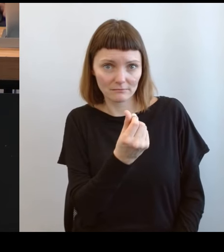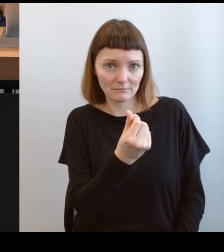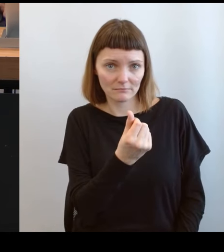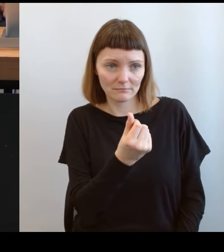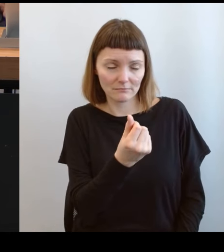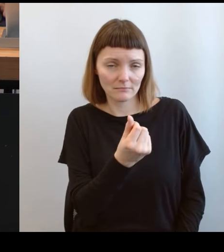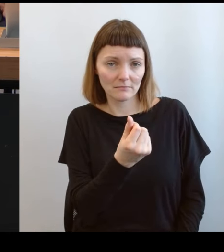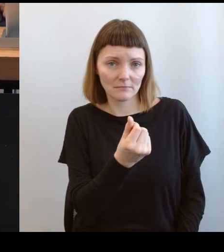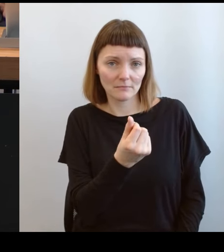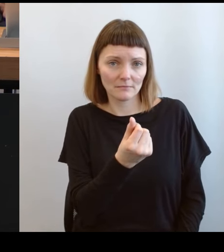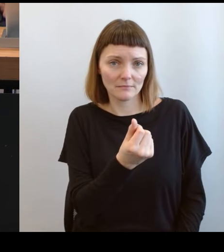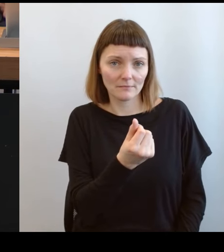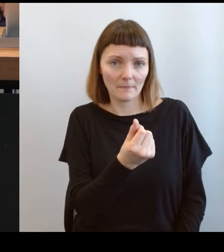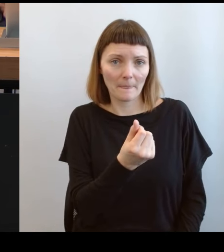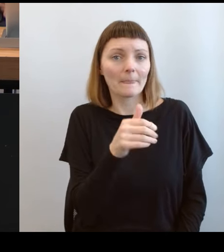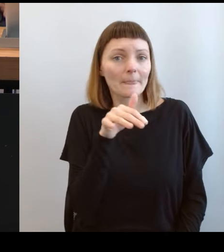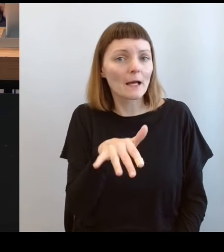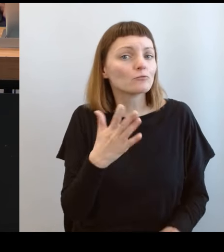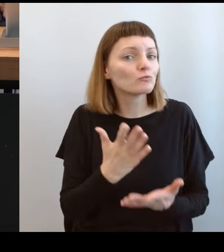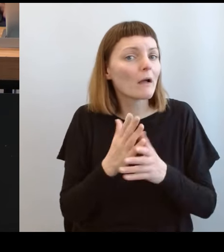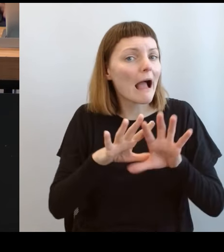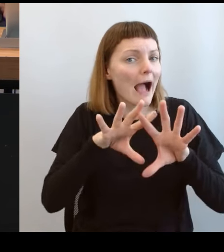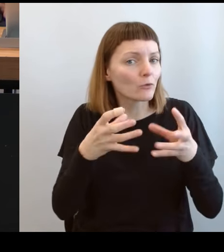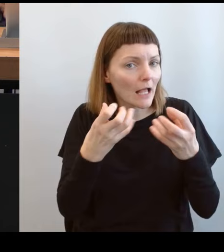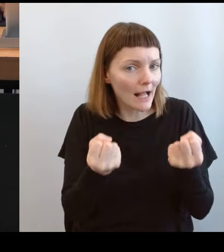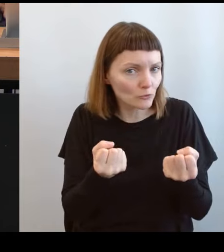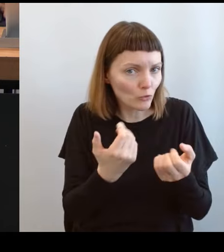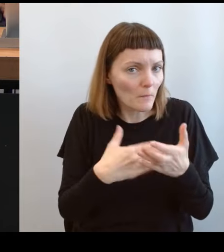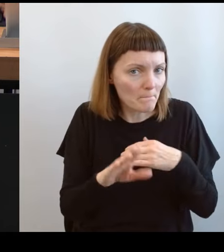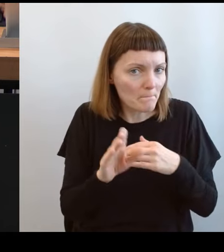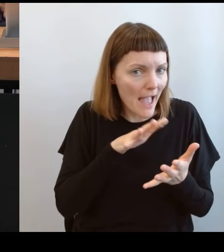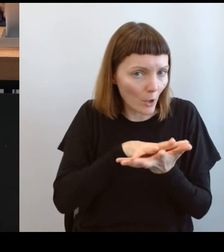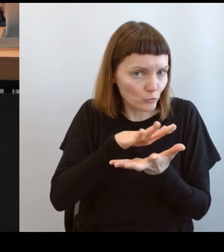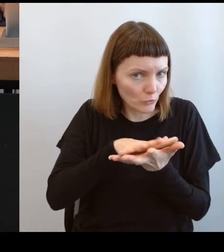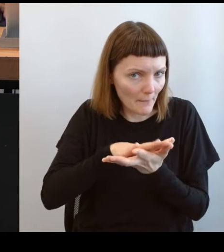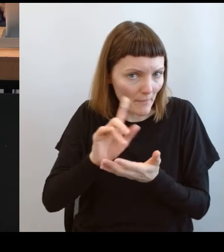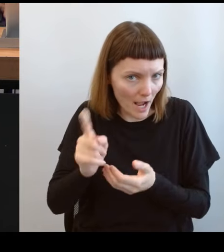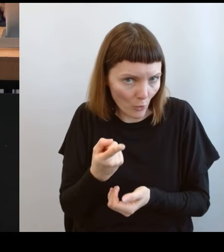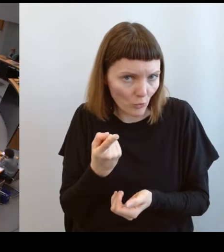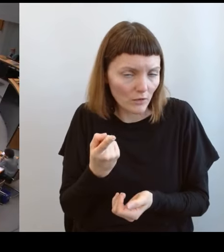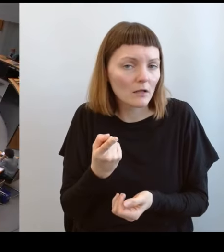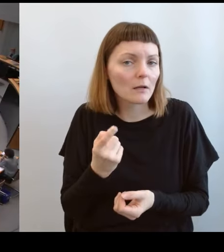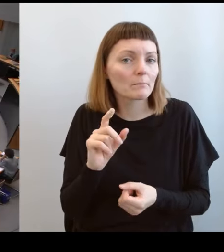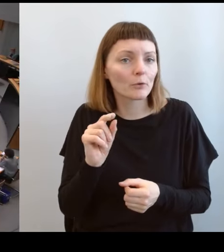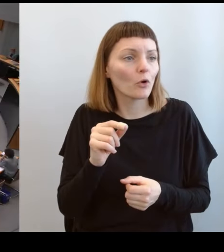haben, einfach im Haushalt in die Haushaltslöcher, die in dem Haushaltsplan, wie er beschlossen wurde, drin sind,